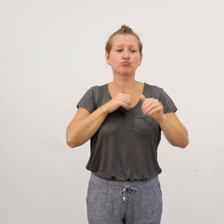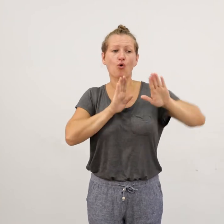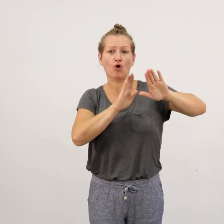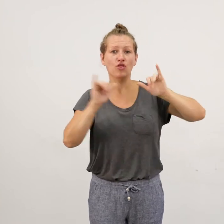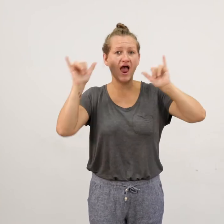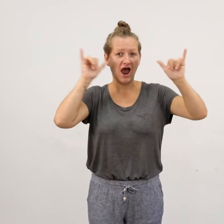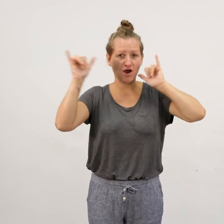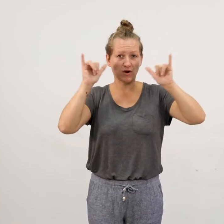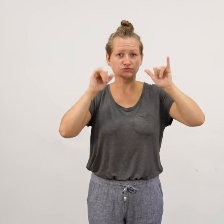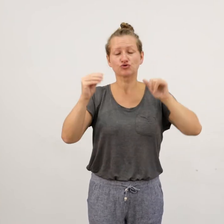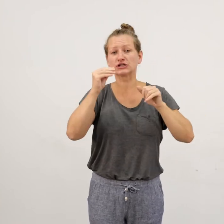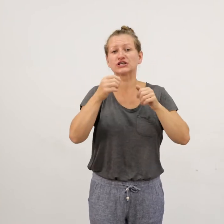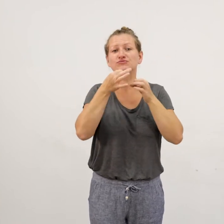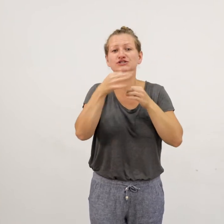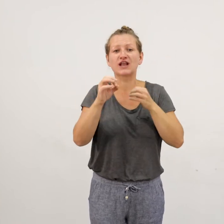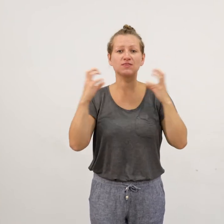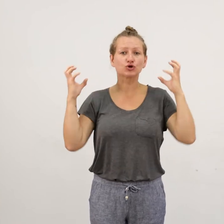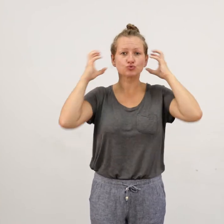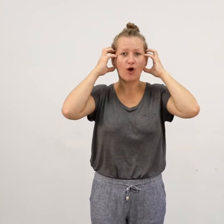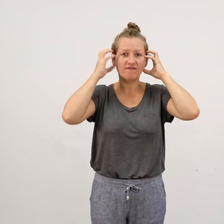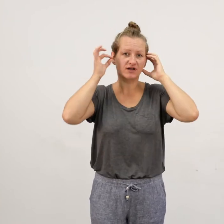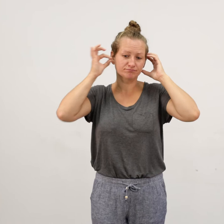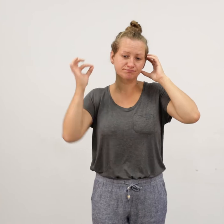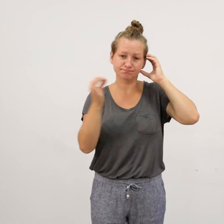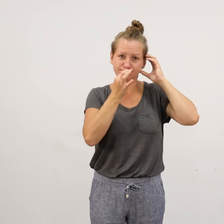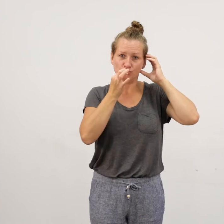Elastyczne poduszki, w które wyposażone były hełmofony, zabezpieczały